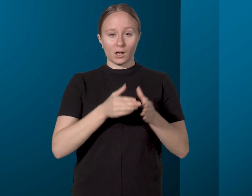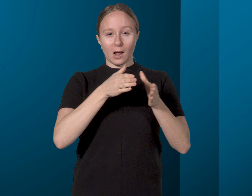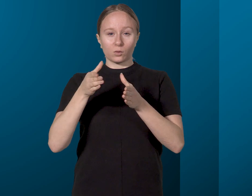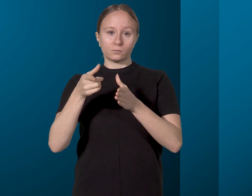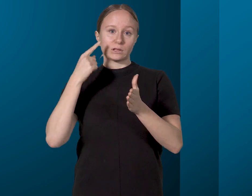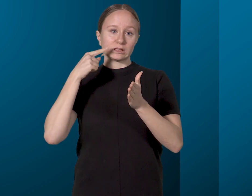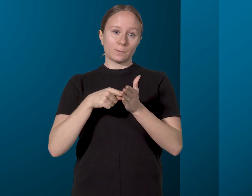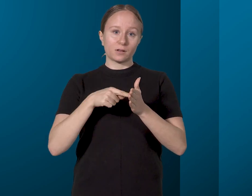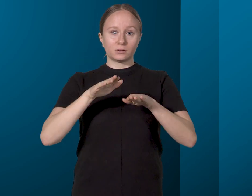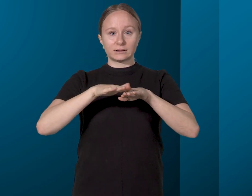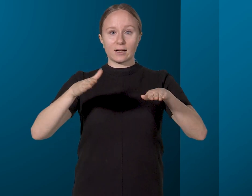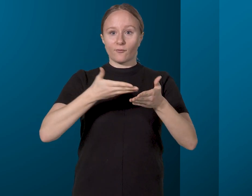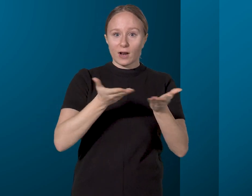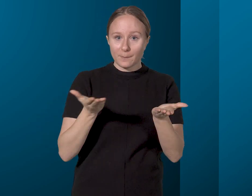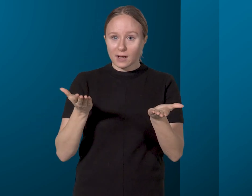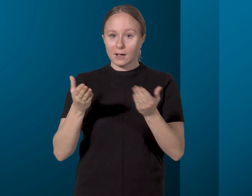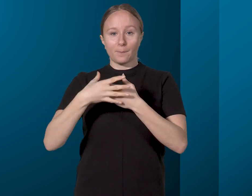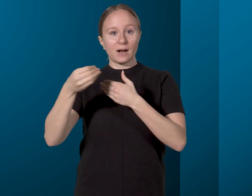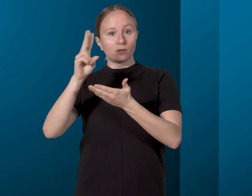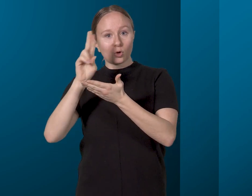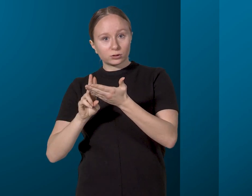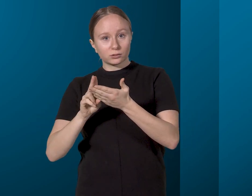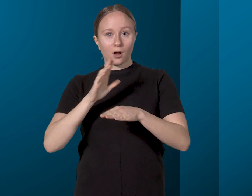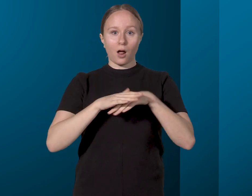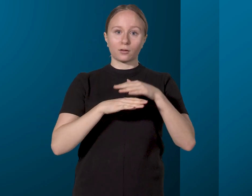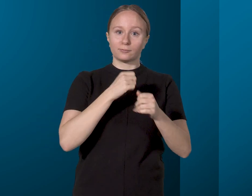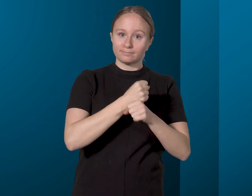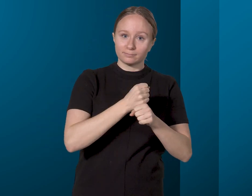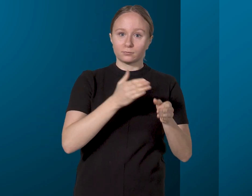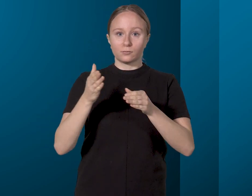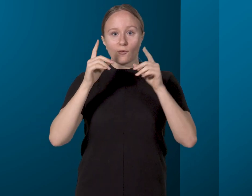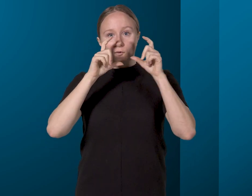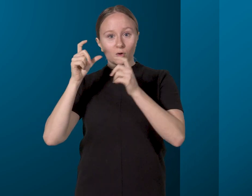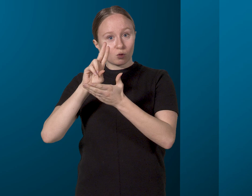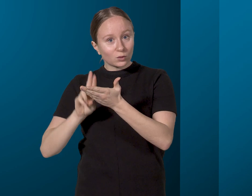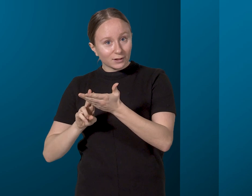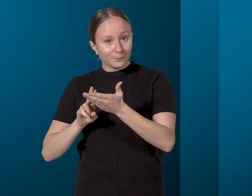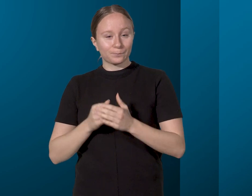Kategorierna är scenframträdanden, bildkonst, hantverk och fotokonst.